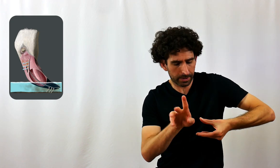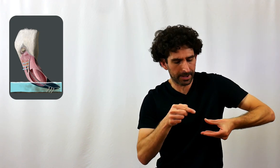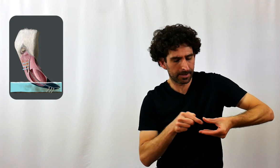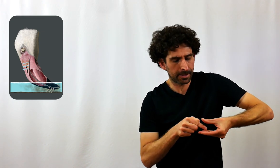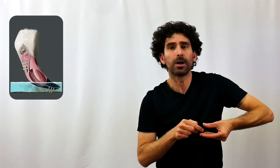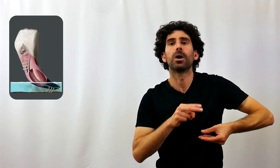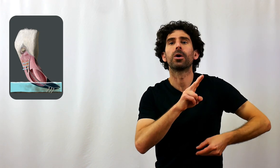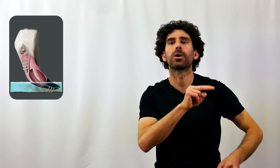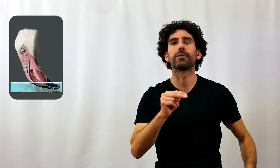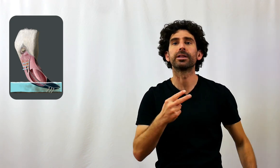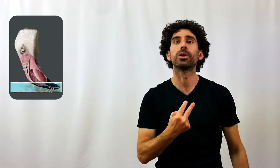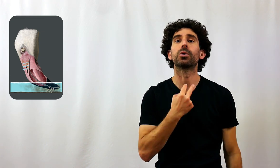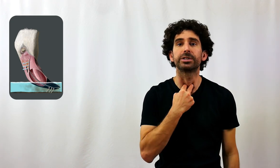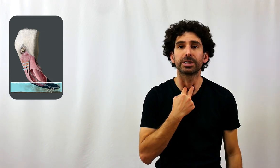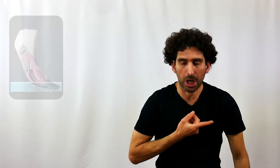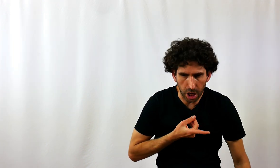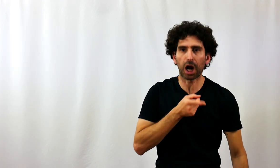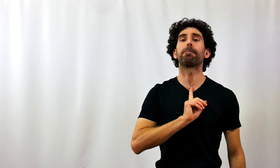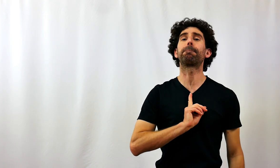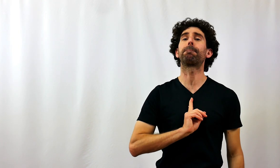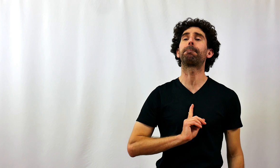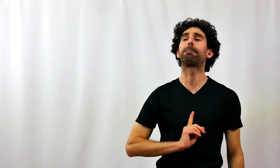en piégeant les crevettes qui seront gobées.